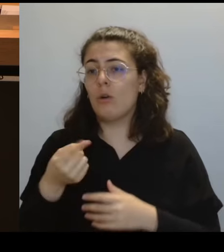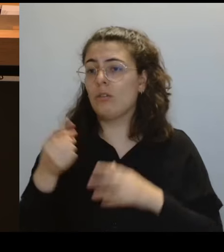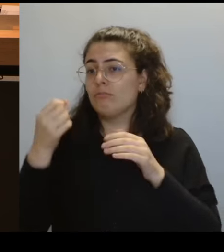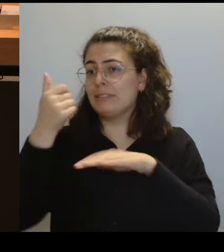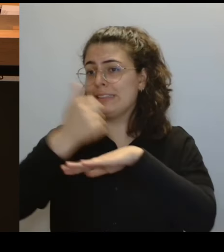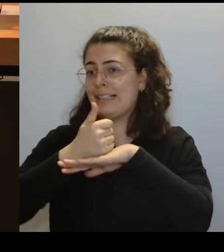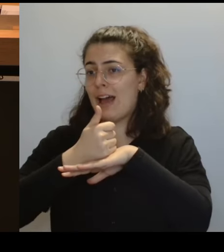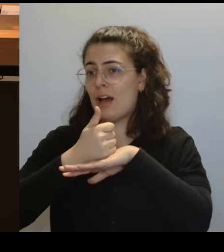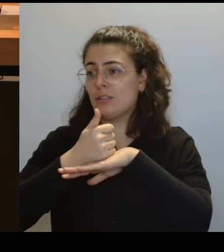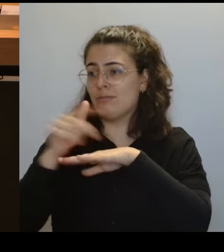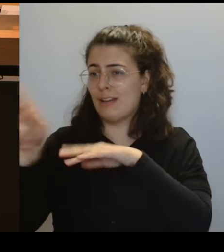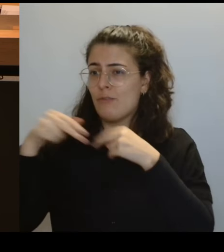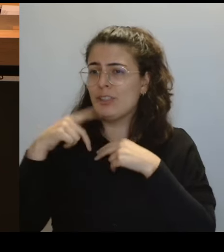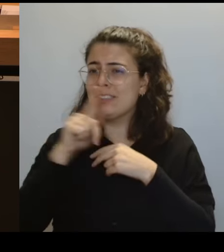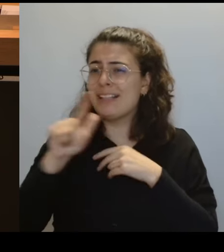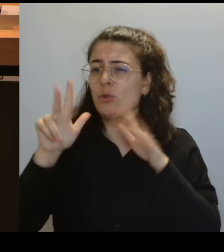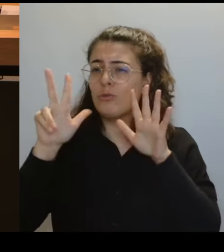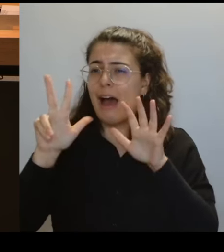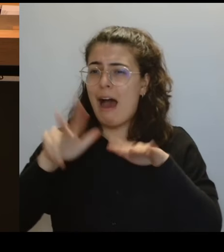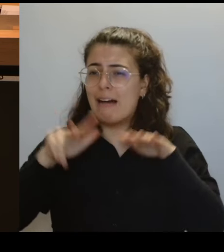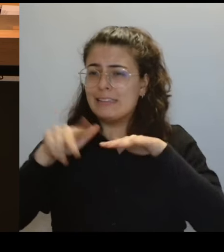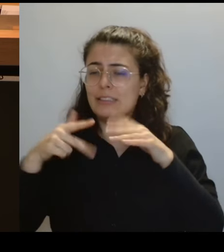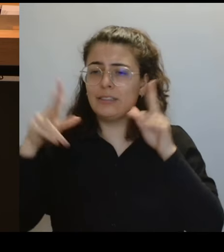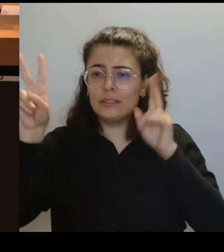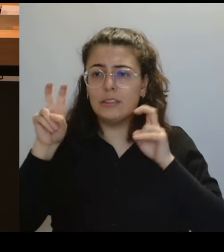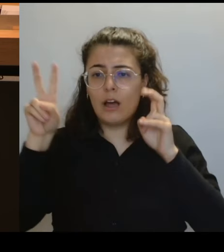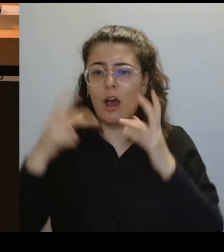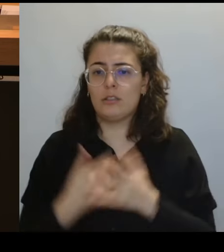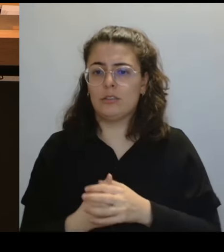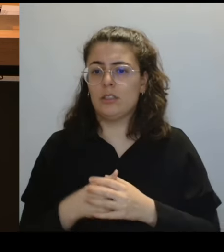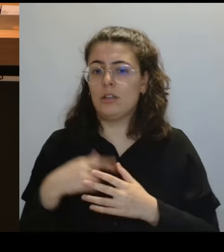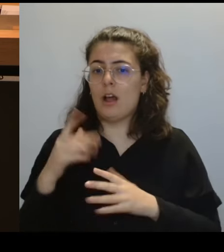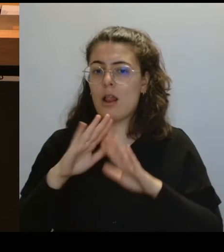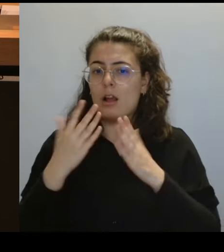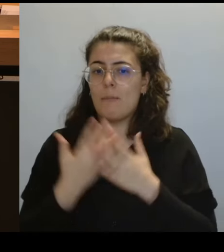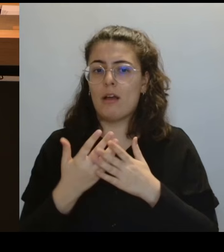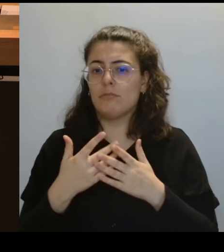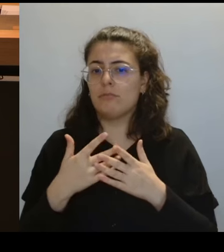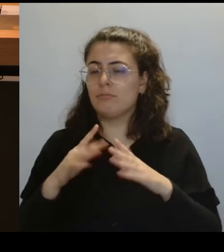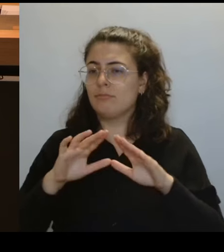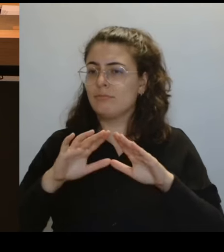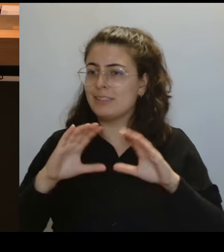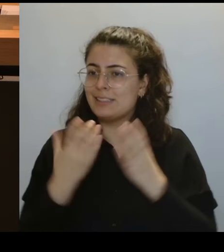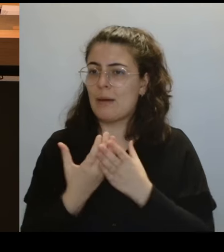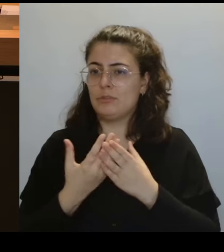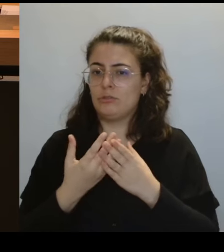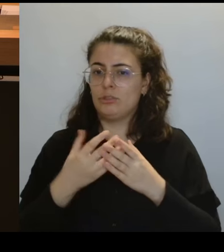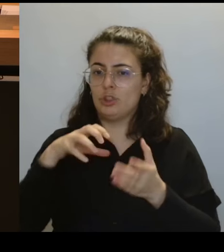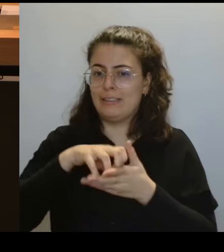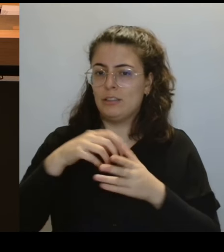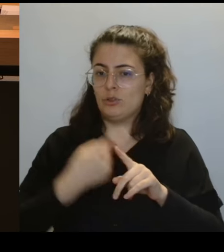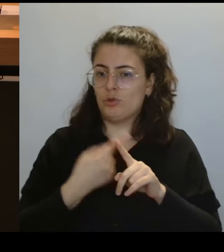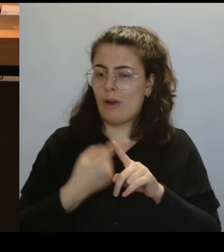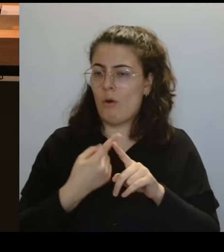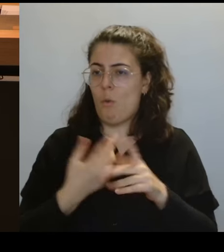Steuerung der Unterbringung sollte die Bedarfe vulnerable Gruppen auch von Personen, die stark mobilitätseingeschränkt